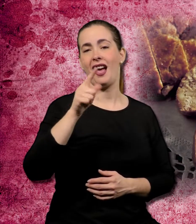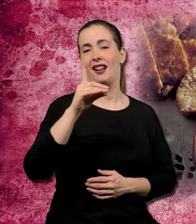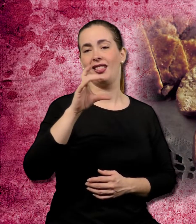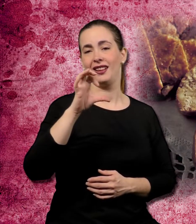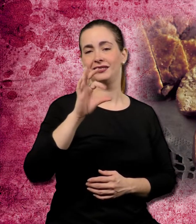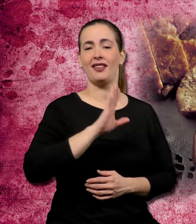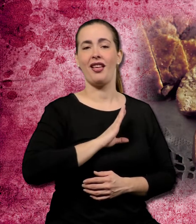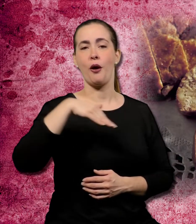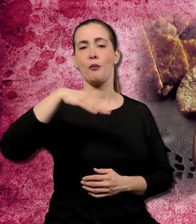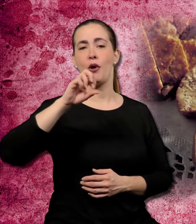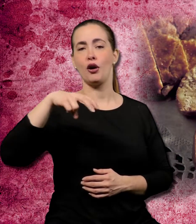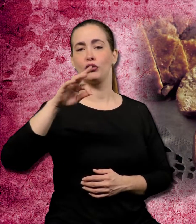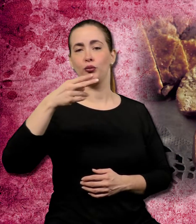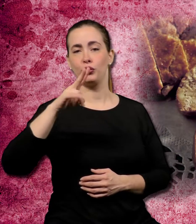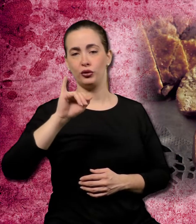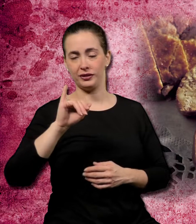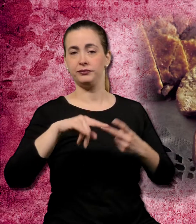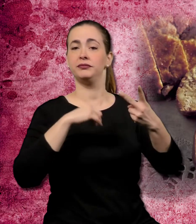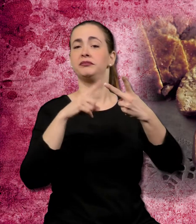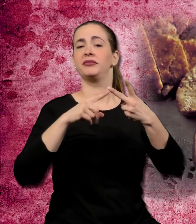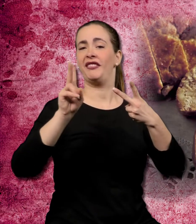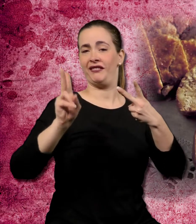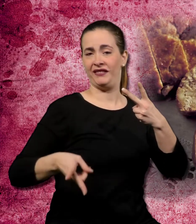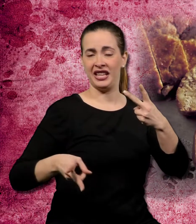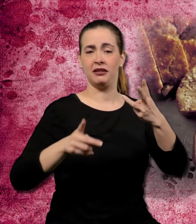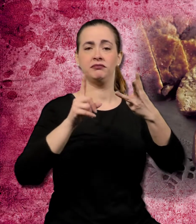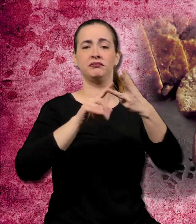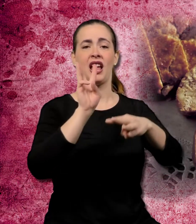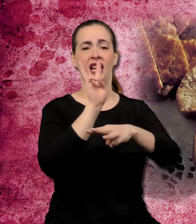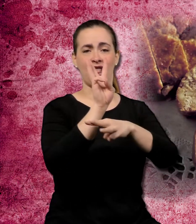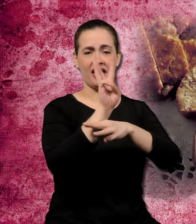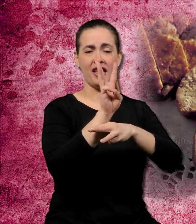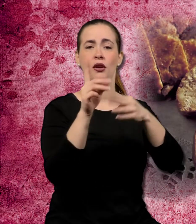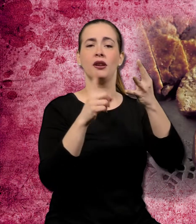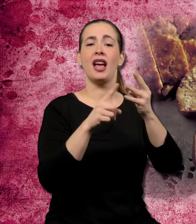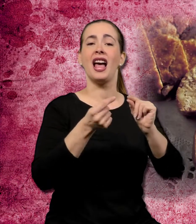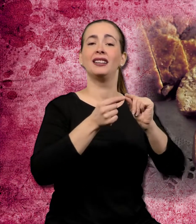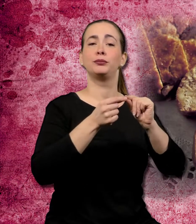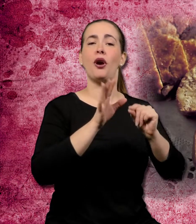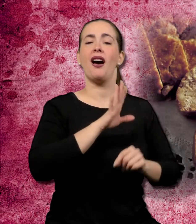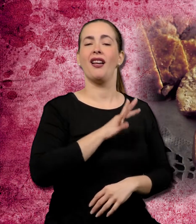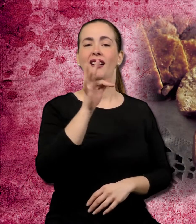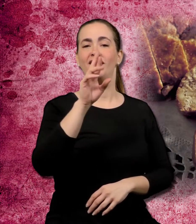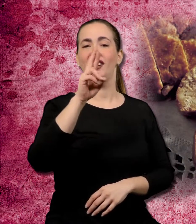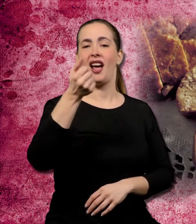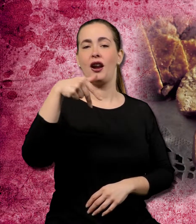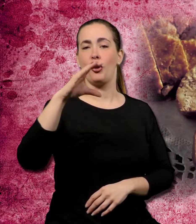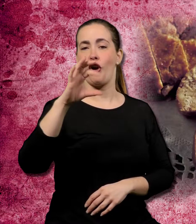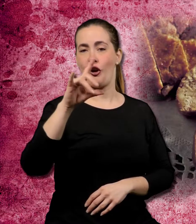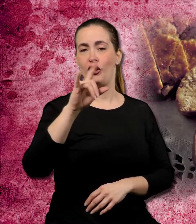tenen renom especial els de Caldes de Montbui, Vic, Cardedeu i l’Espluga de Francolí, entre altres poblacions.